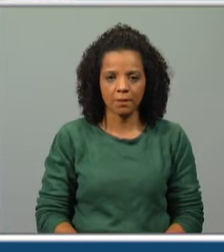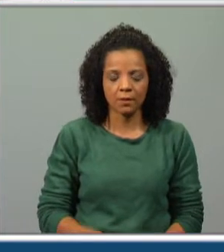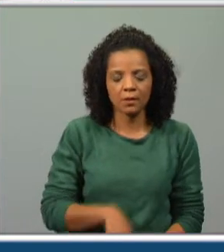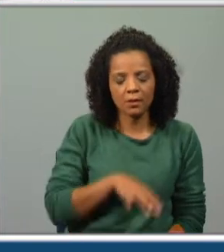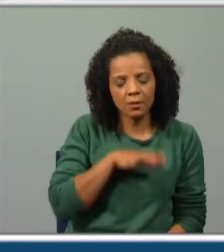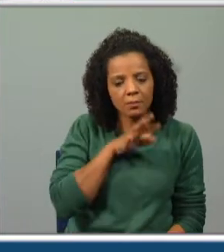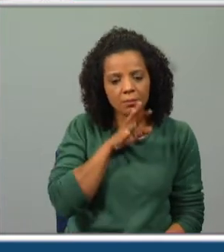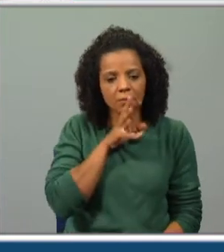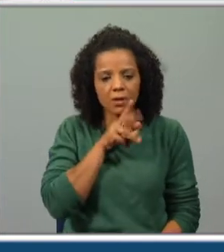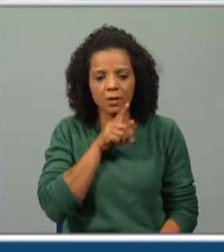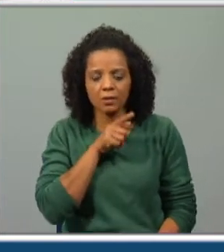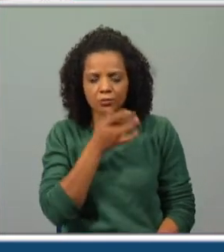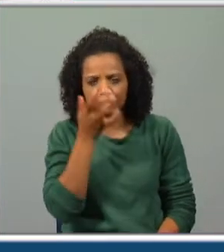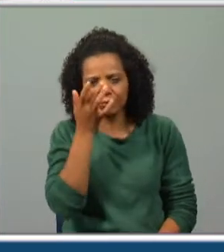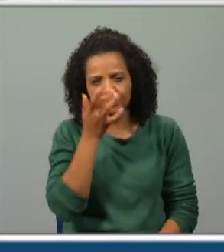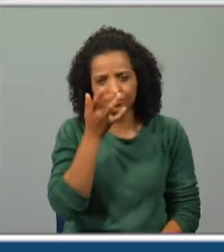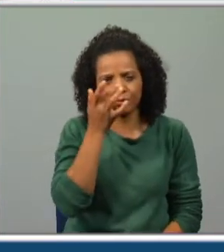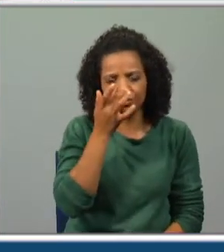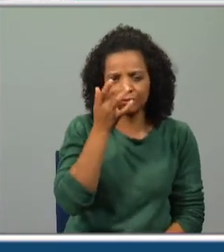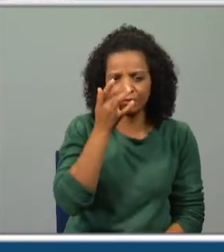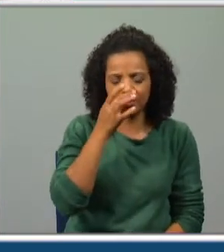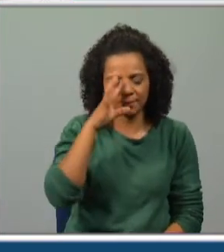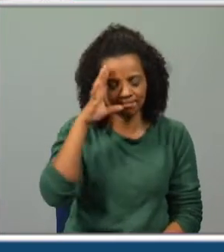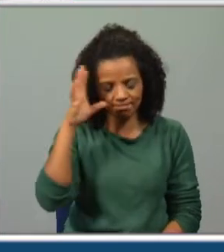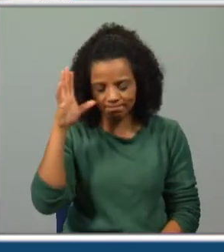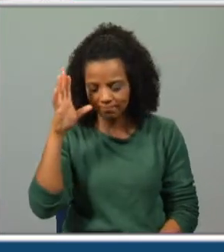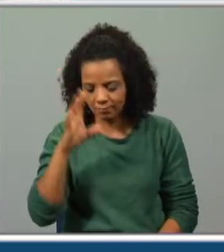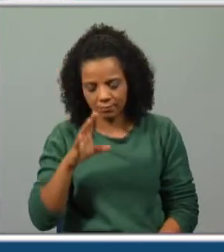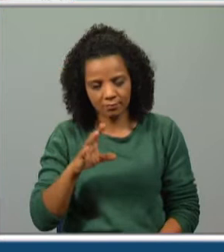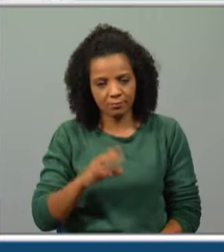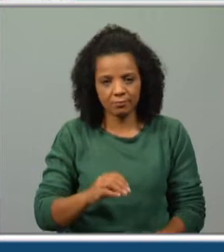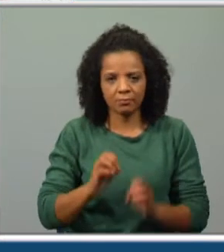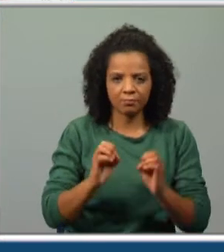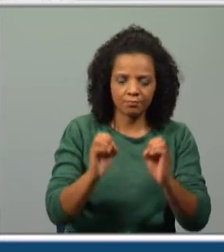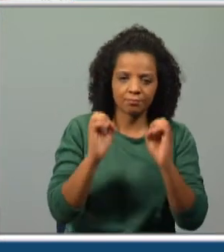mãe negra não sabe nada 黑人媽媽什麼都不知道